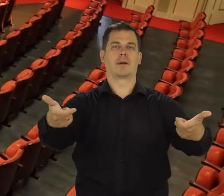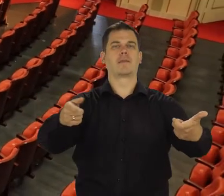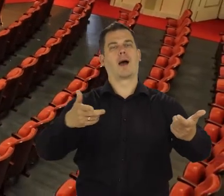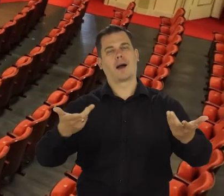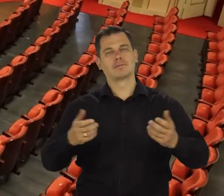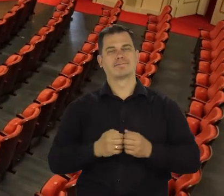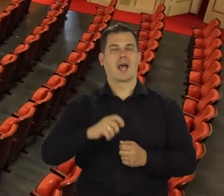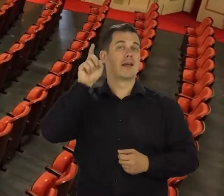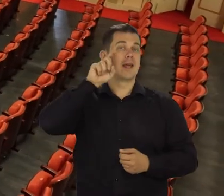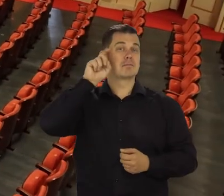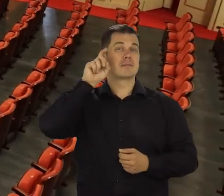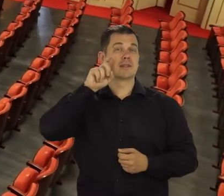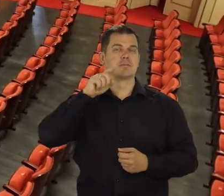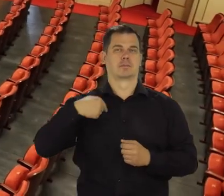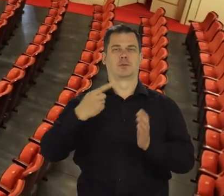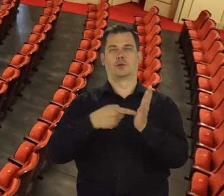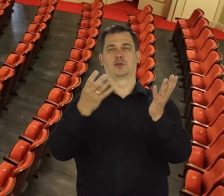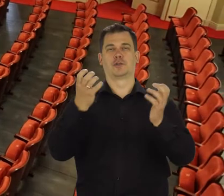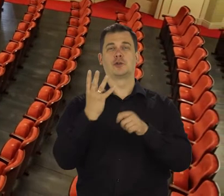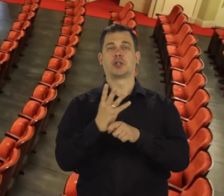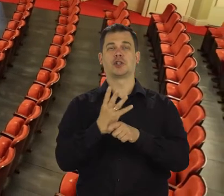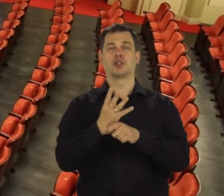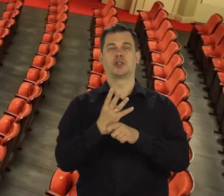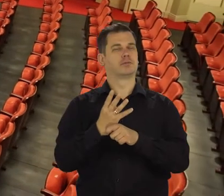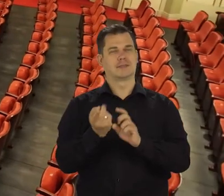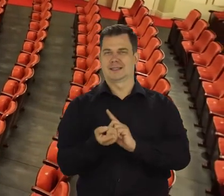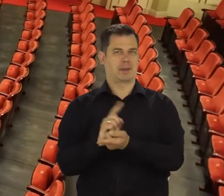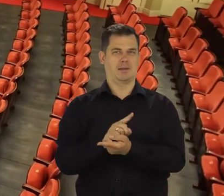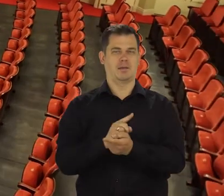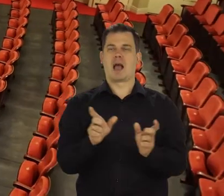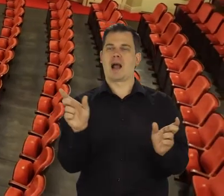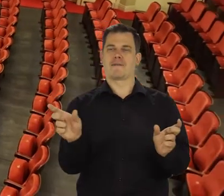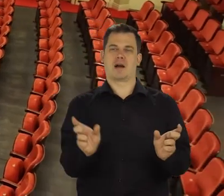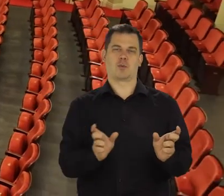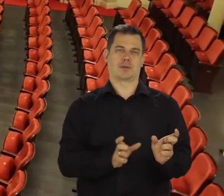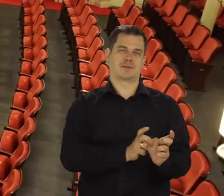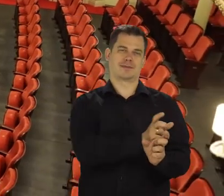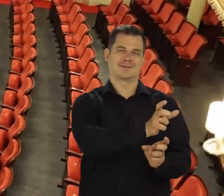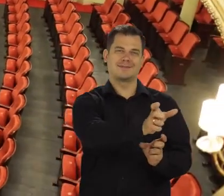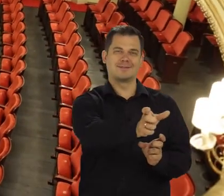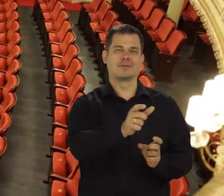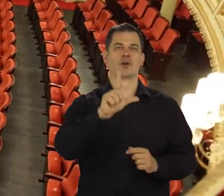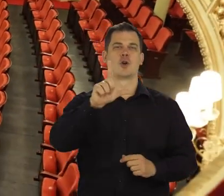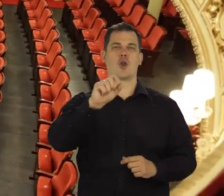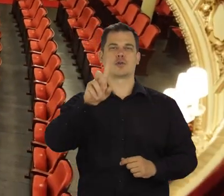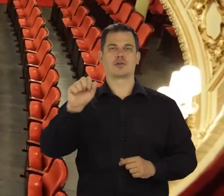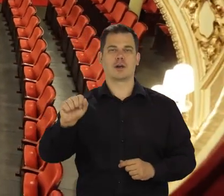ale znowuż, Niemcy w latach 40. podzielili te części na lożę